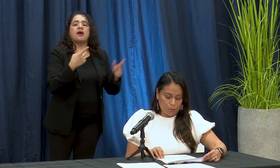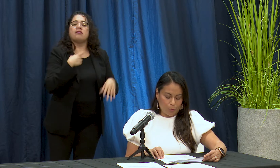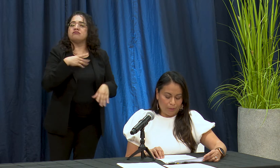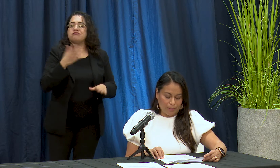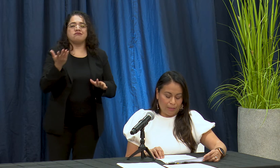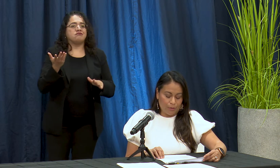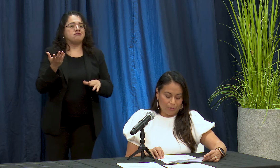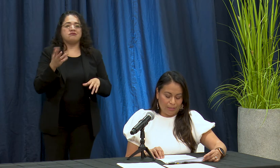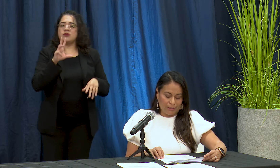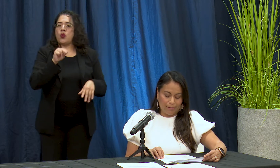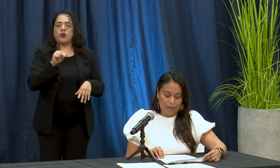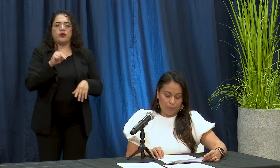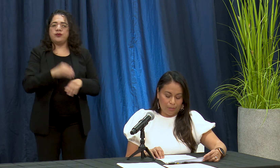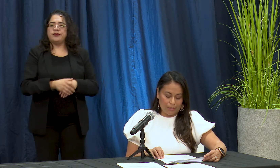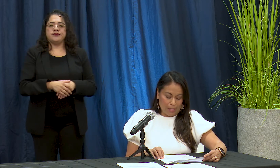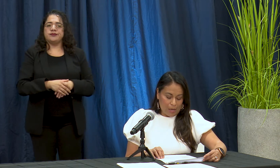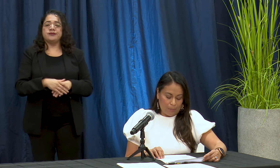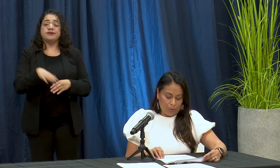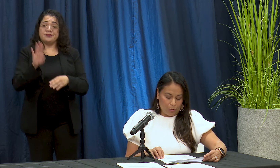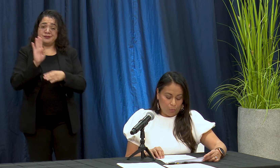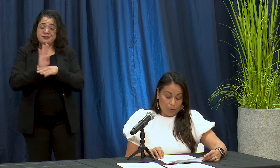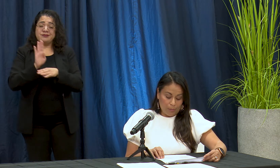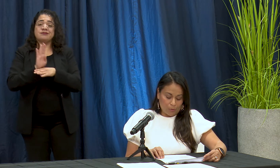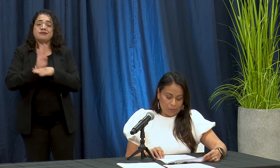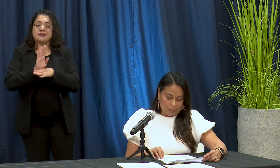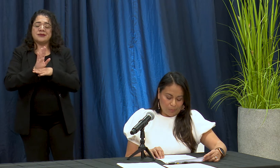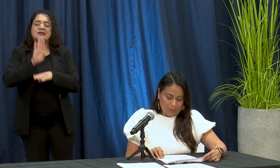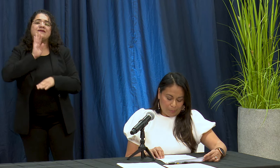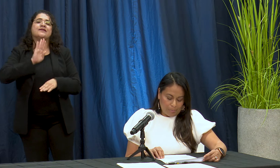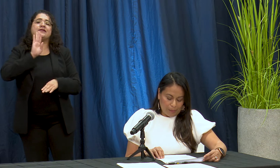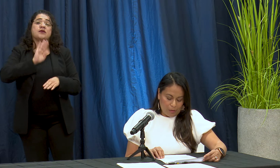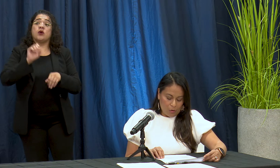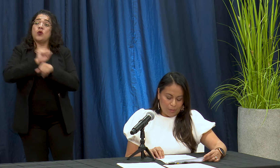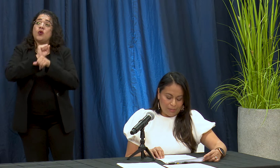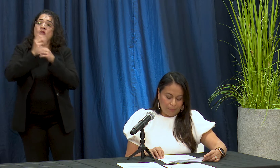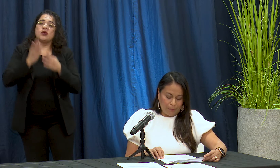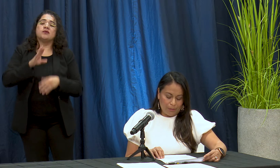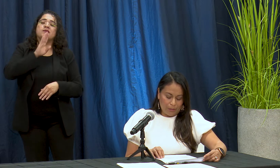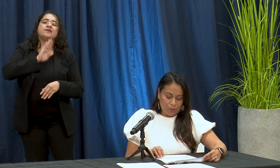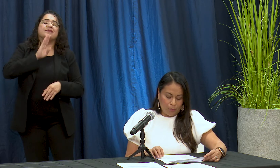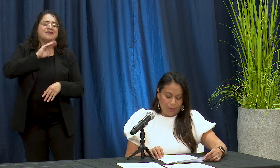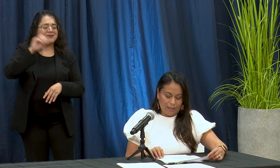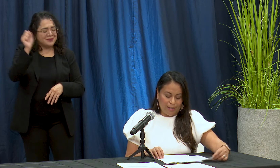propietarios y trabajadores pero no podemos no esta permitido por la ley